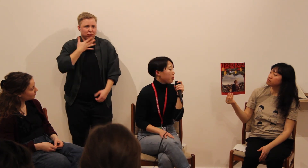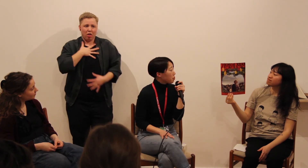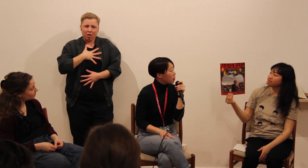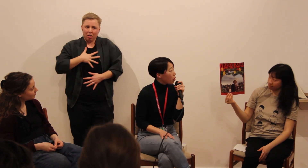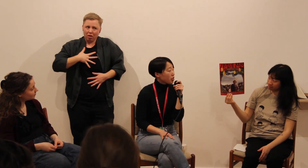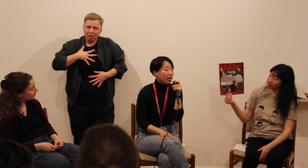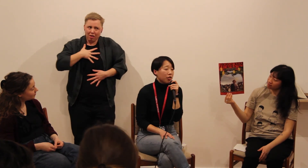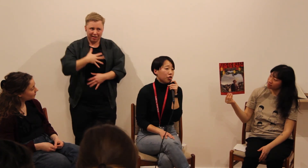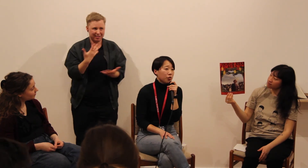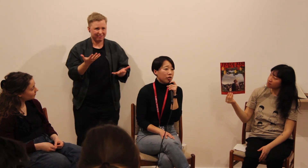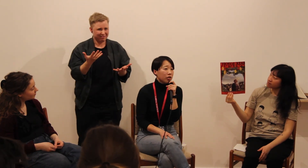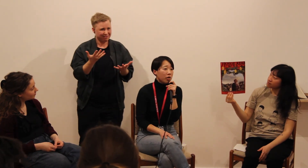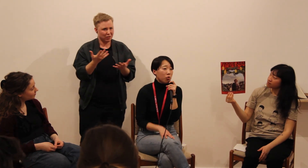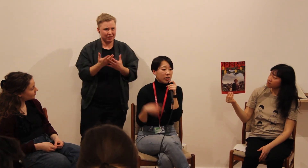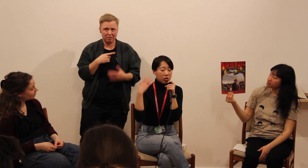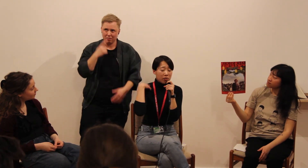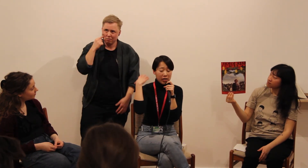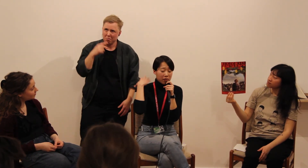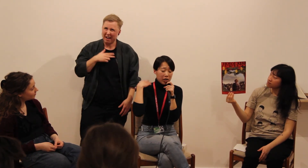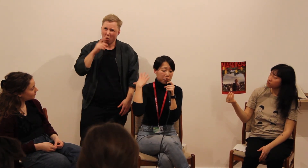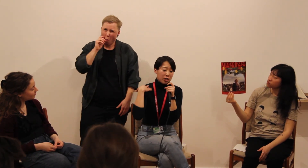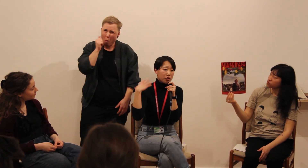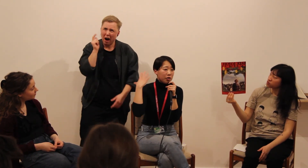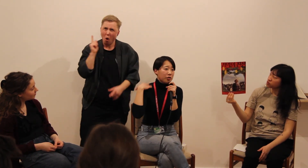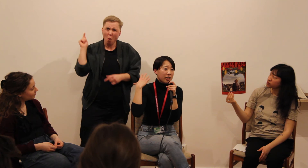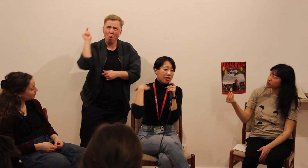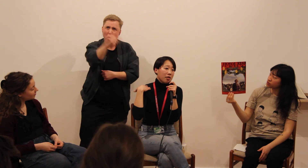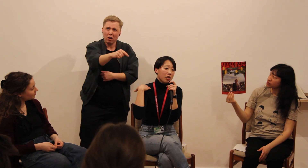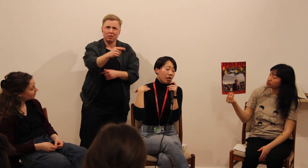Da ich mir nicht wirklich sicher war, hat es mich sehr belastet zu der Zeit.